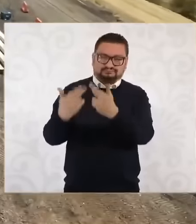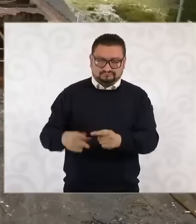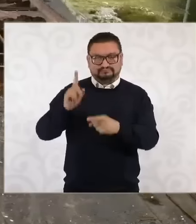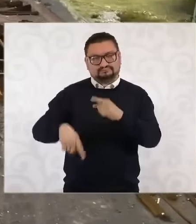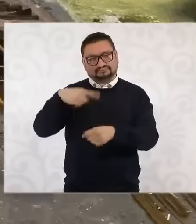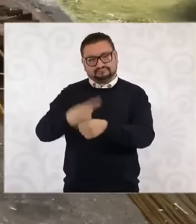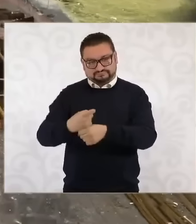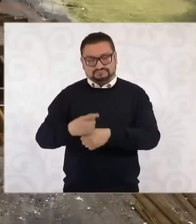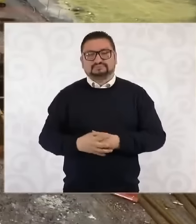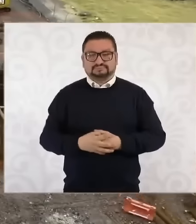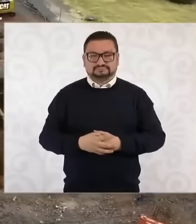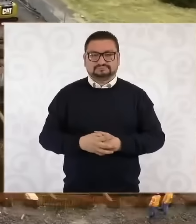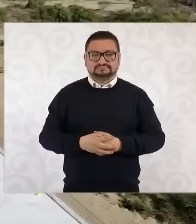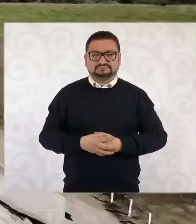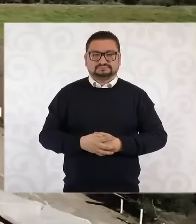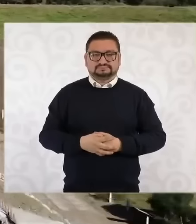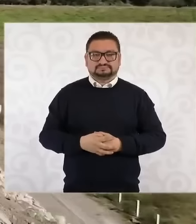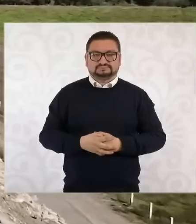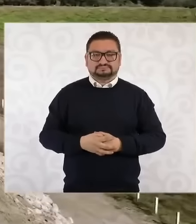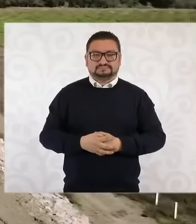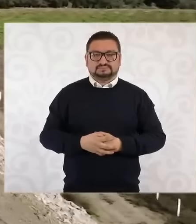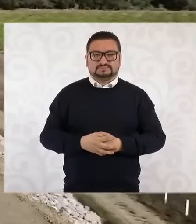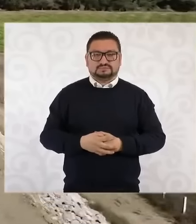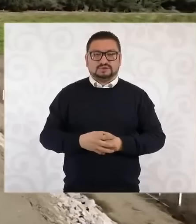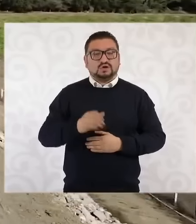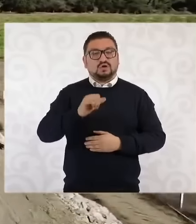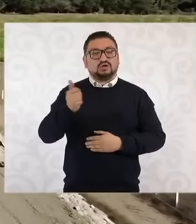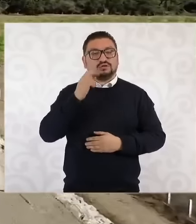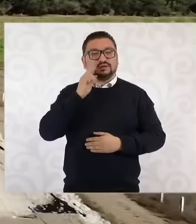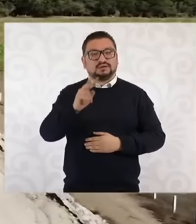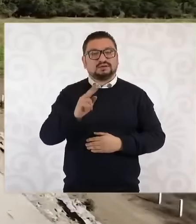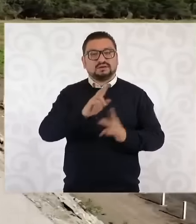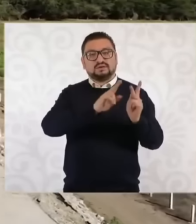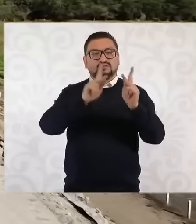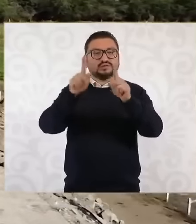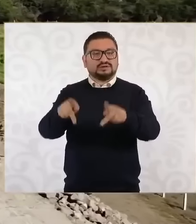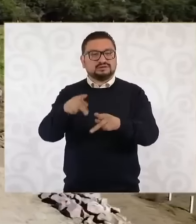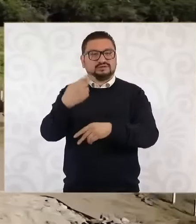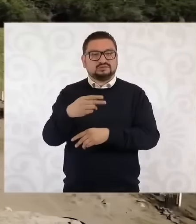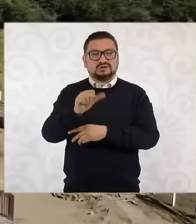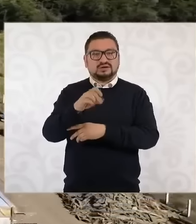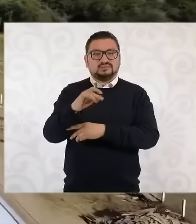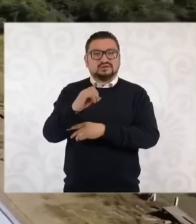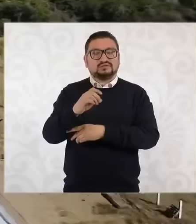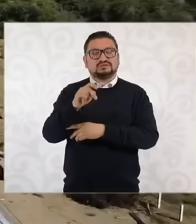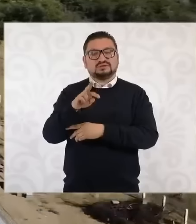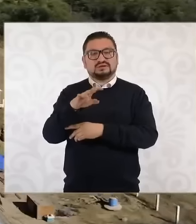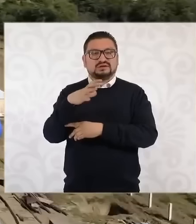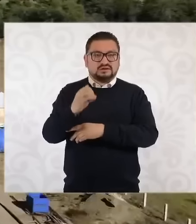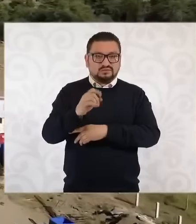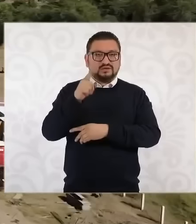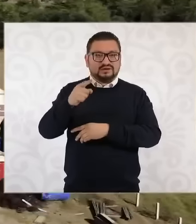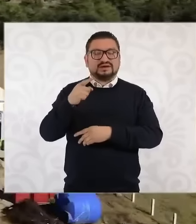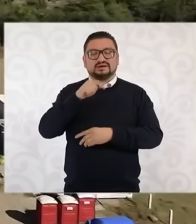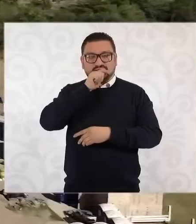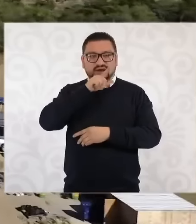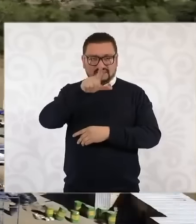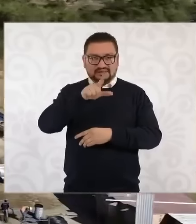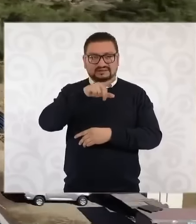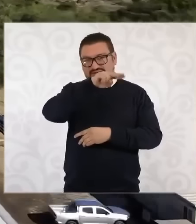Eh, adelante. Aquí el puente de Pérez Amado Nervo en Nayariti, Jalisco. Eh, ya también estaba